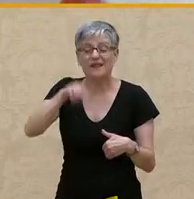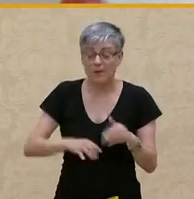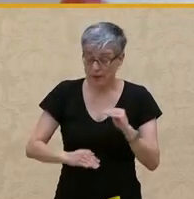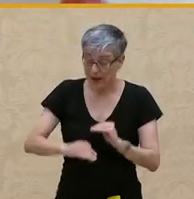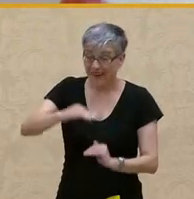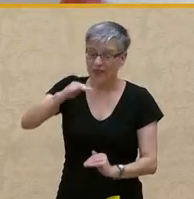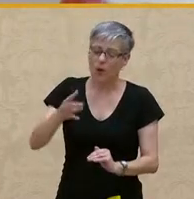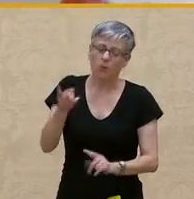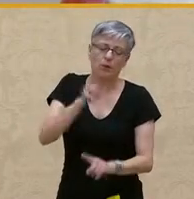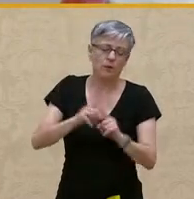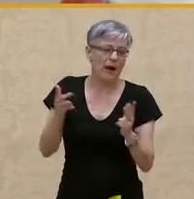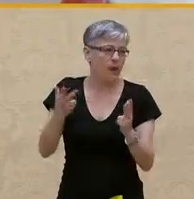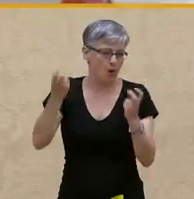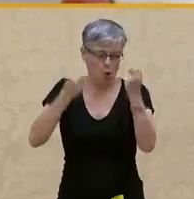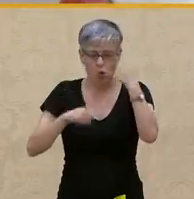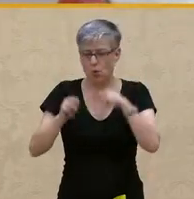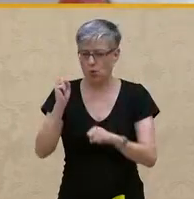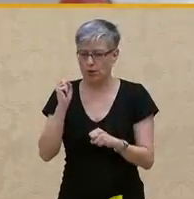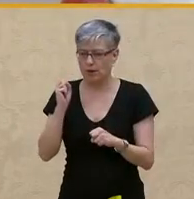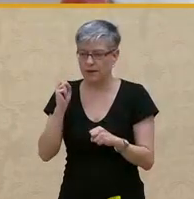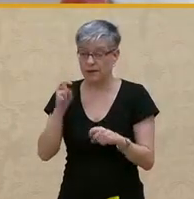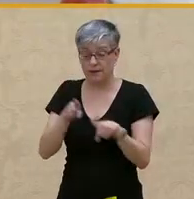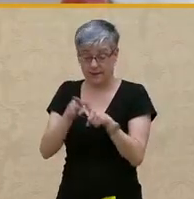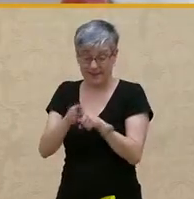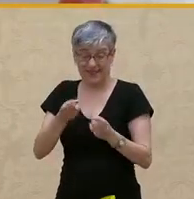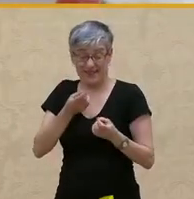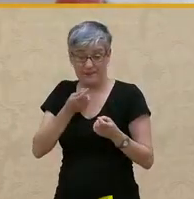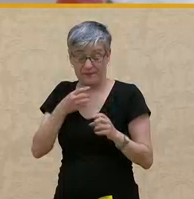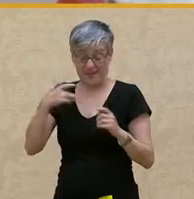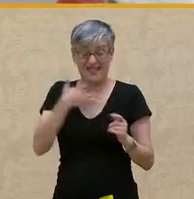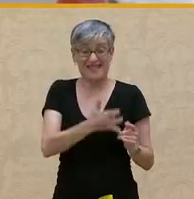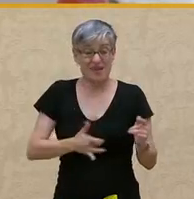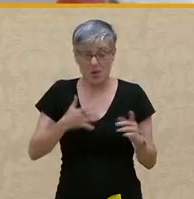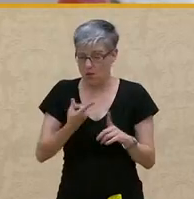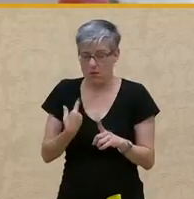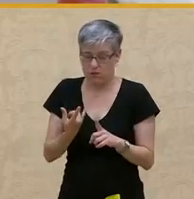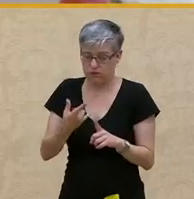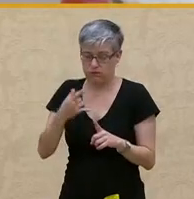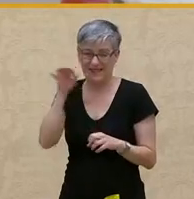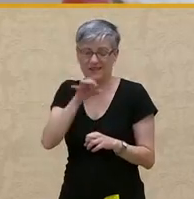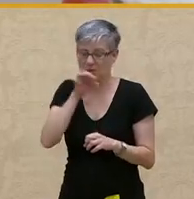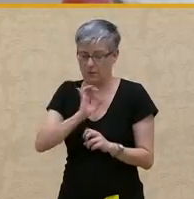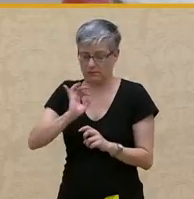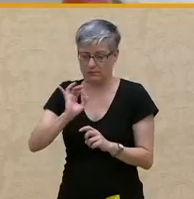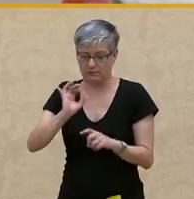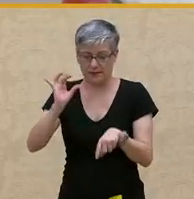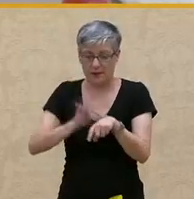Entonces, el síndrome de Charge, que es uno de los más complicados, patologías minoritarias,